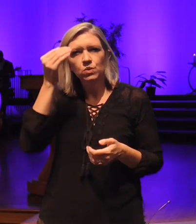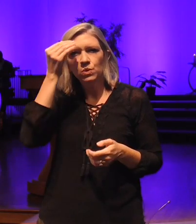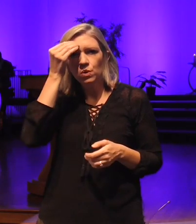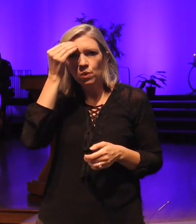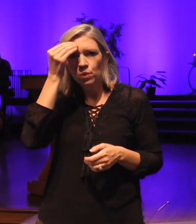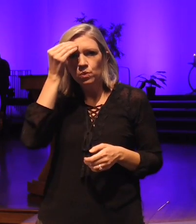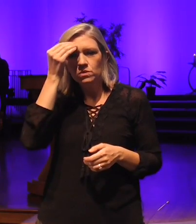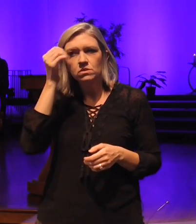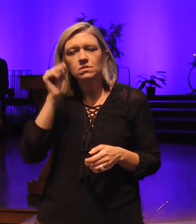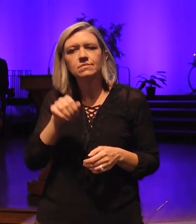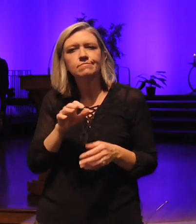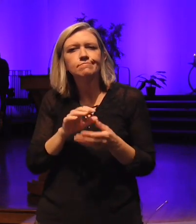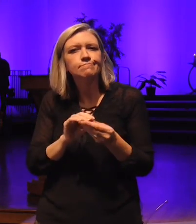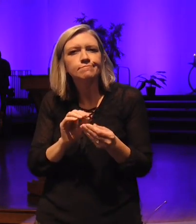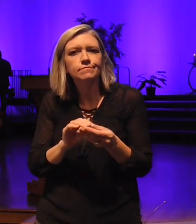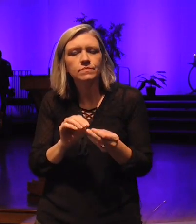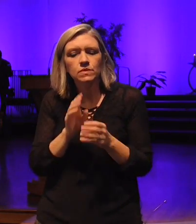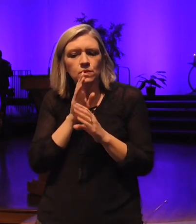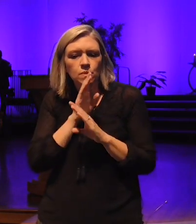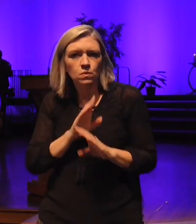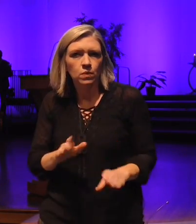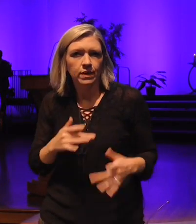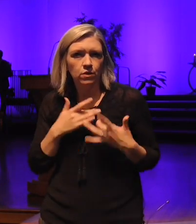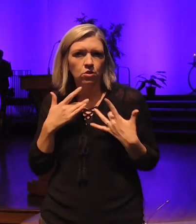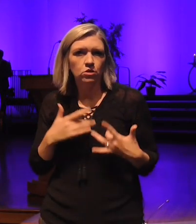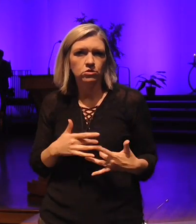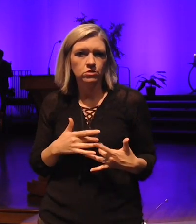corazón tranquilo